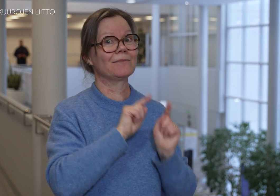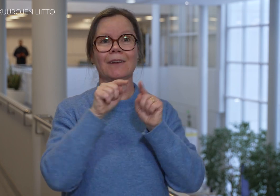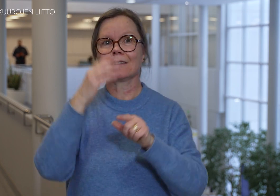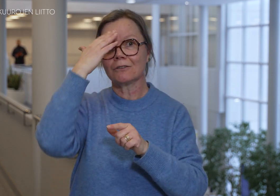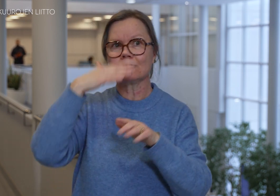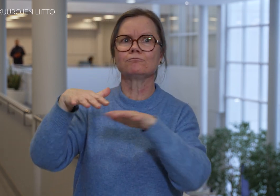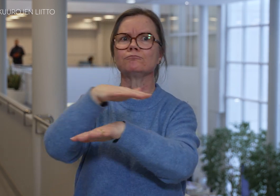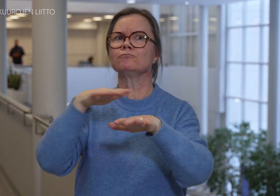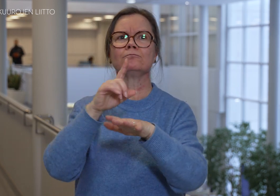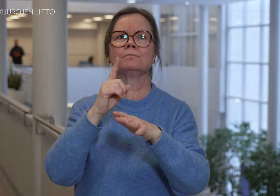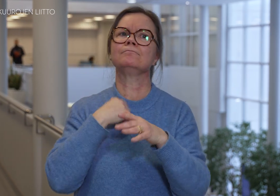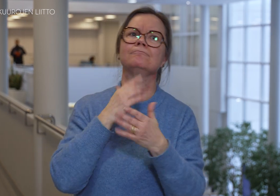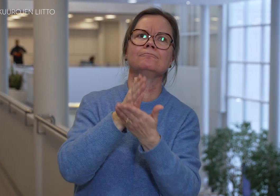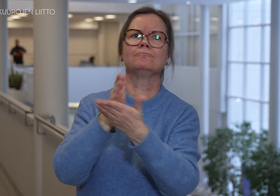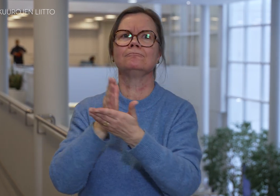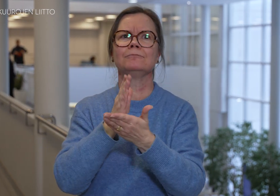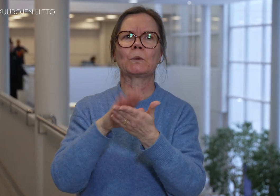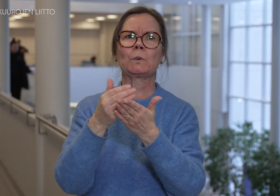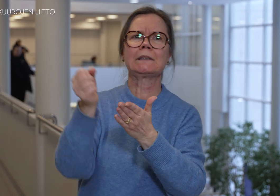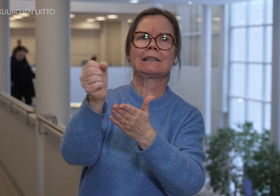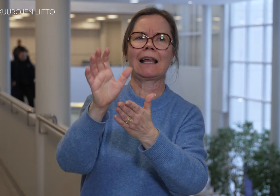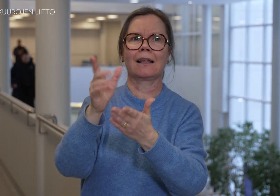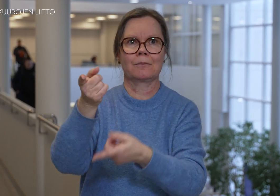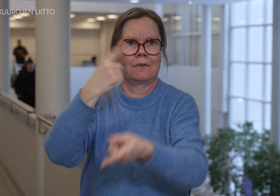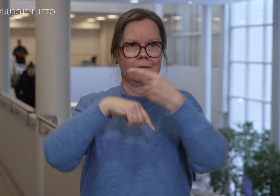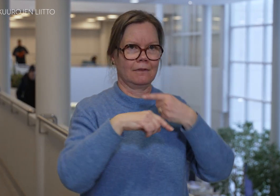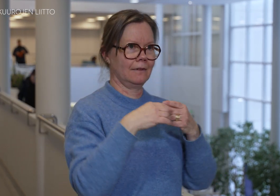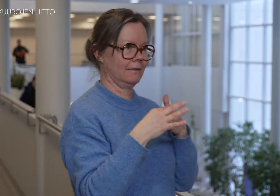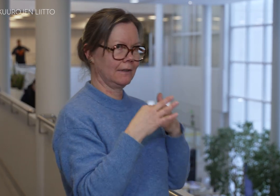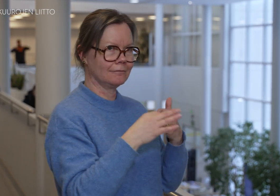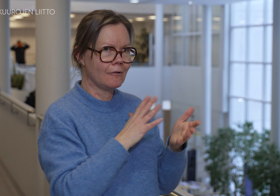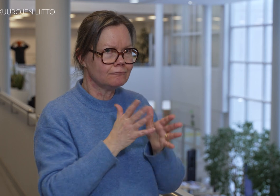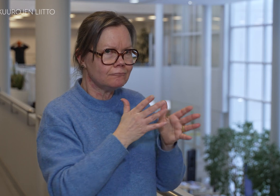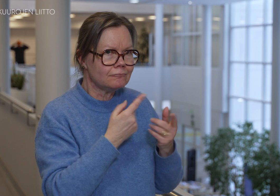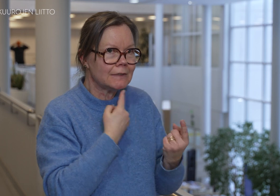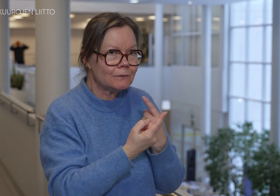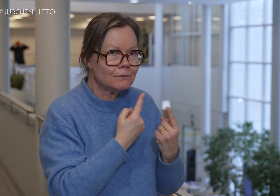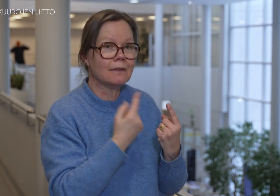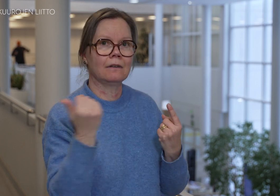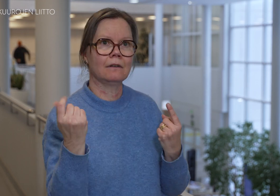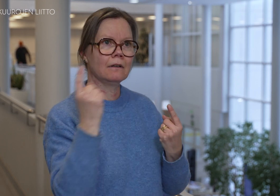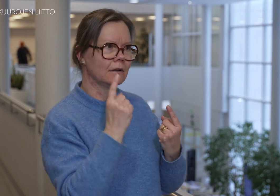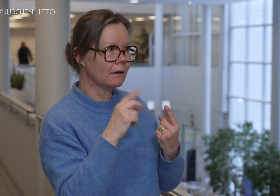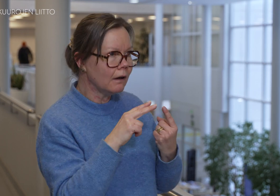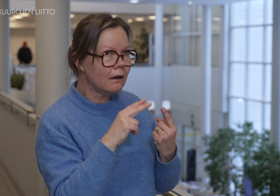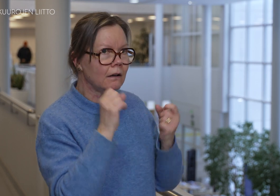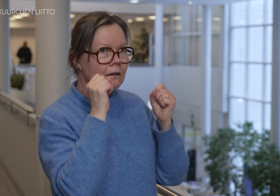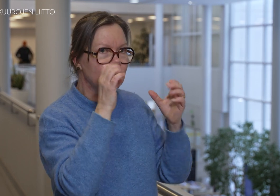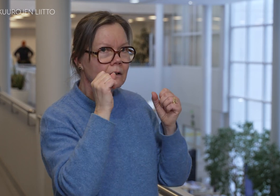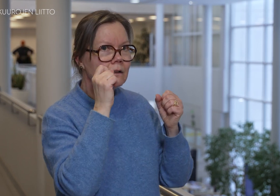Yleensähän viittomakieliset osallistuvat julkisiin tilaisuuksiin tulkkien kera. Kiertueella sen sijaan edustajat osallistuivat viittomakielilähtöiseen keskusteluun, mikä avasi heidän silmiään.